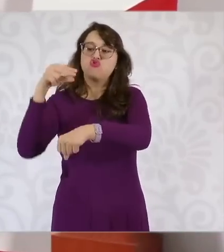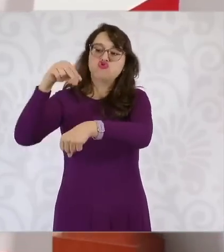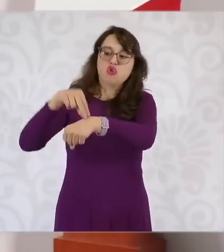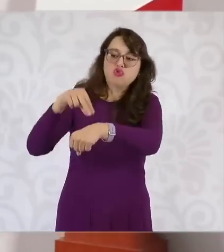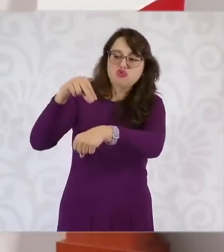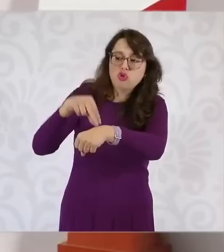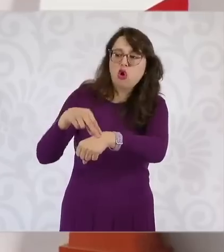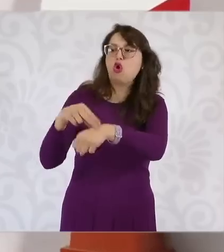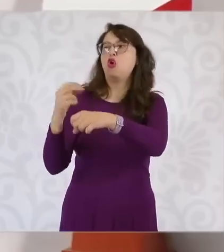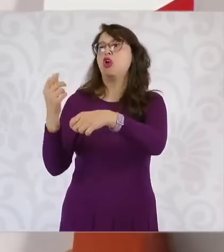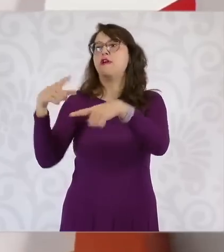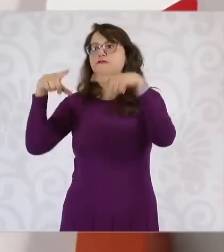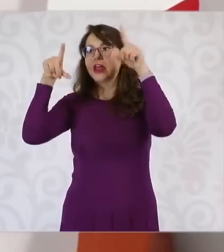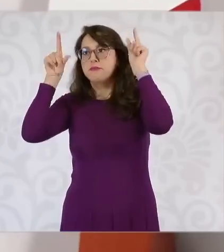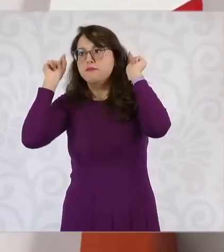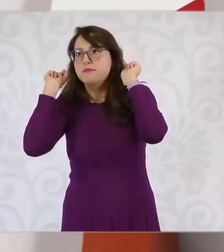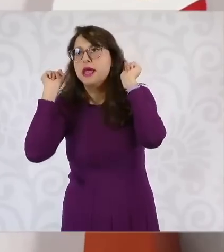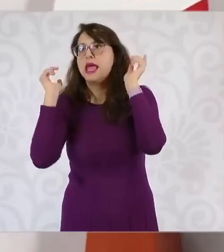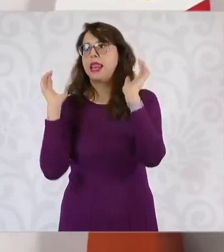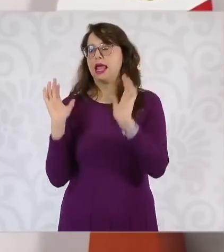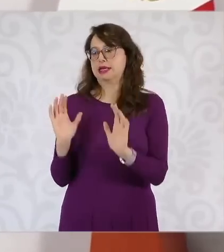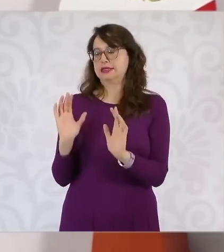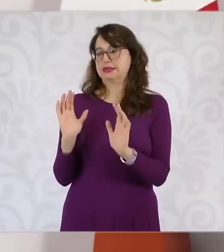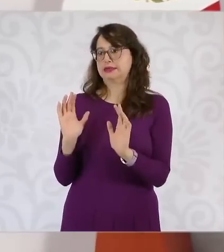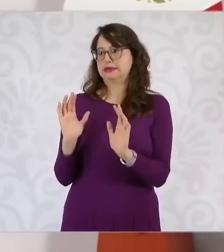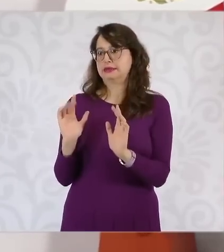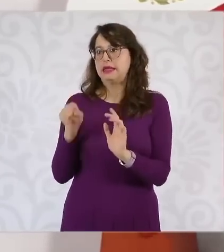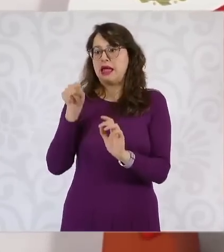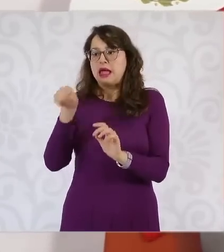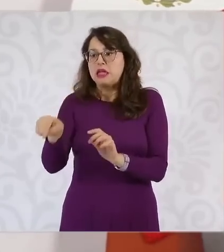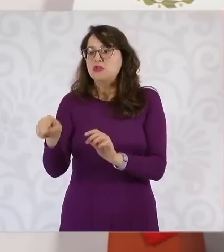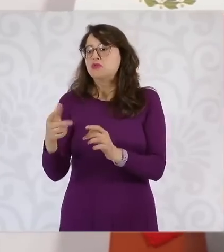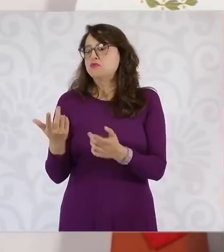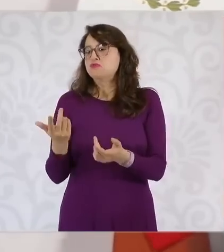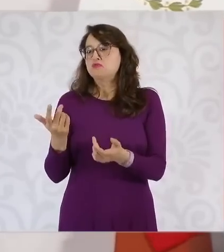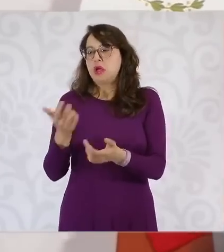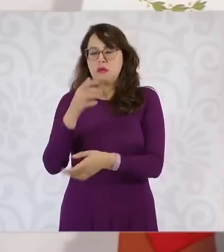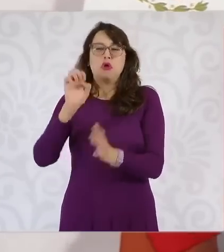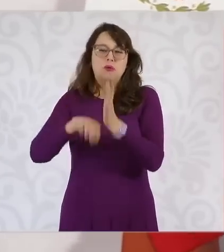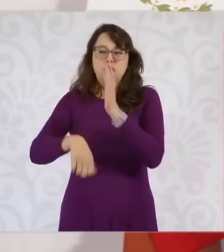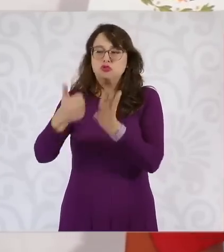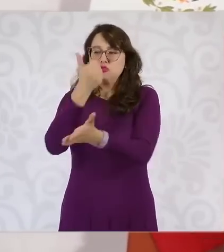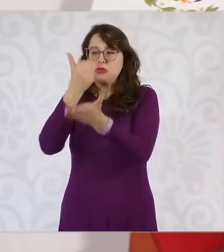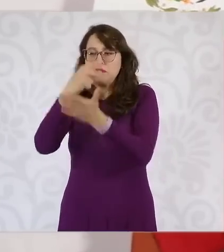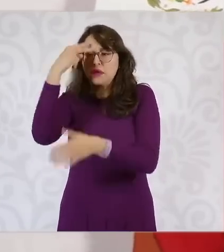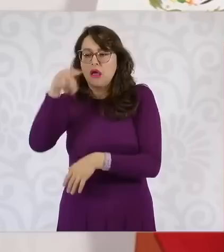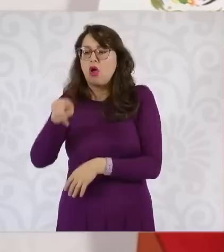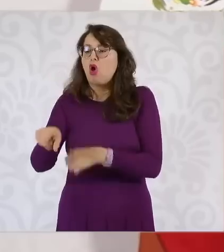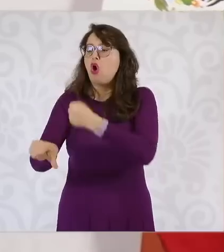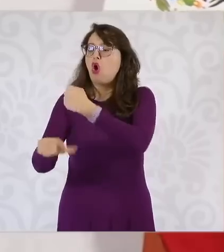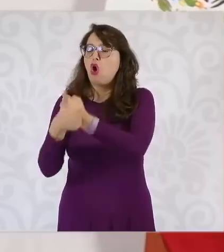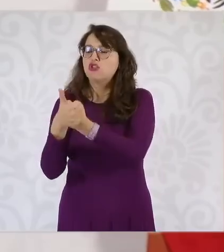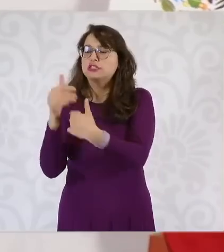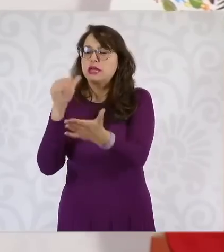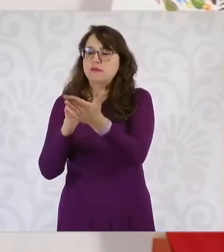Ciudad de México Había médicos especialistas que ganaban 11,000 pesos no tenía recursos la ciudad